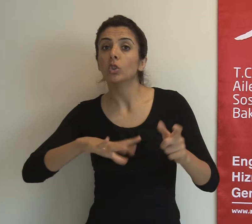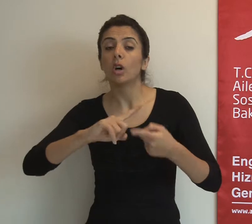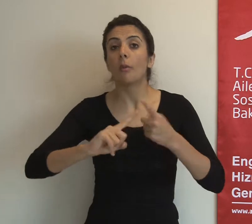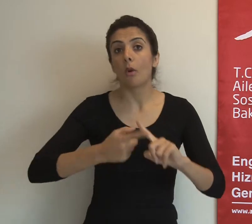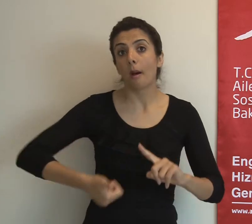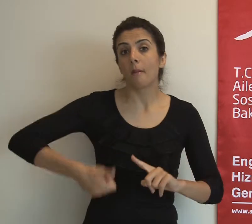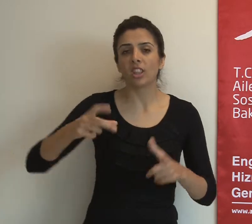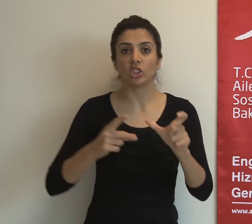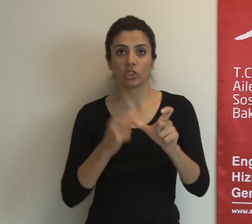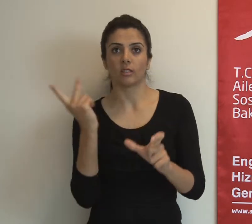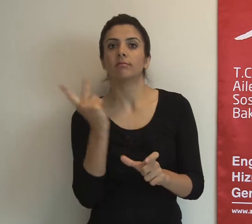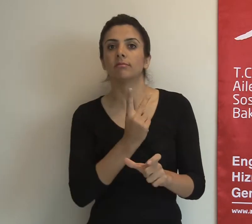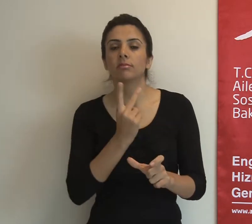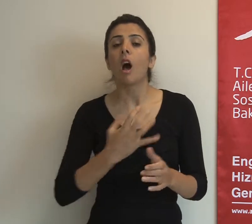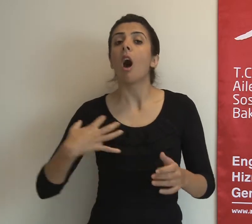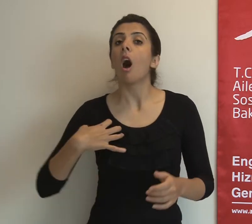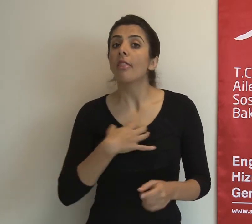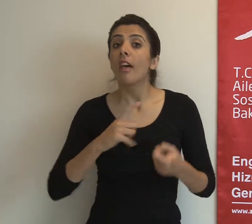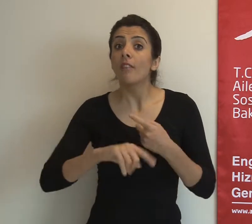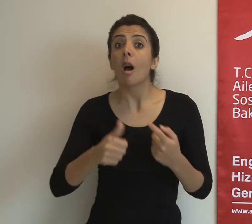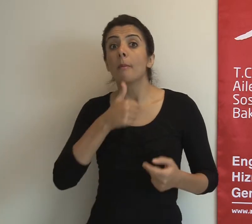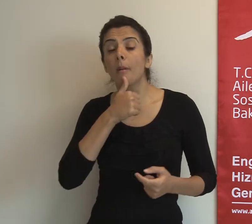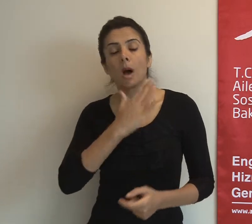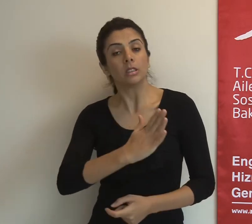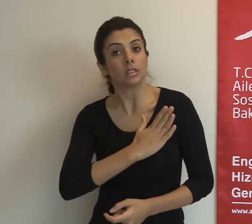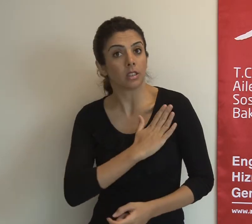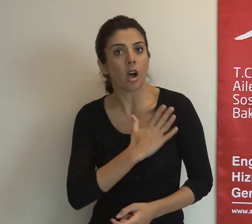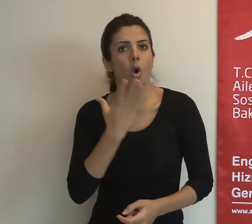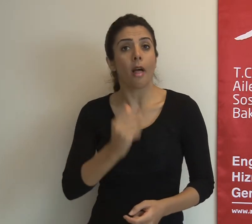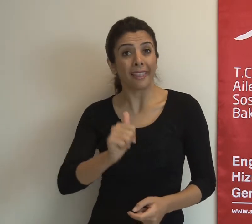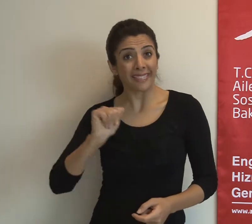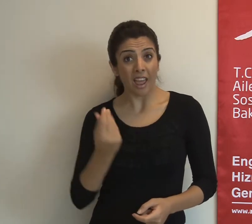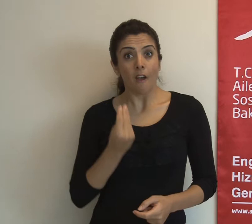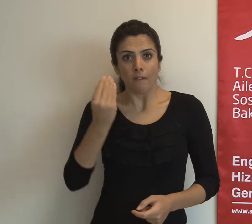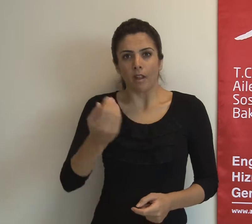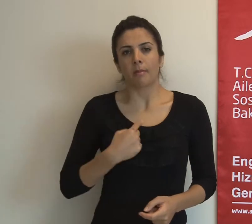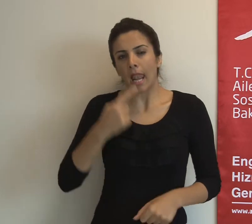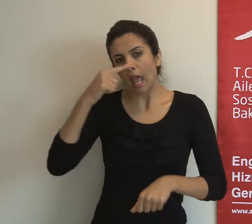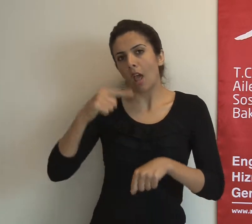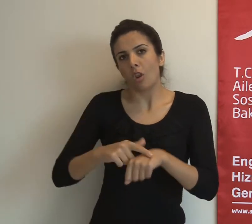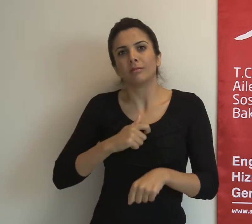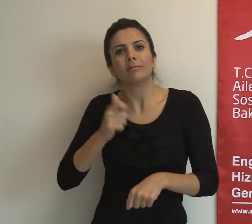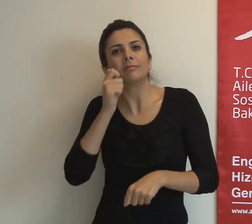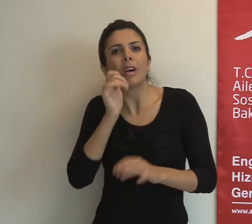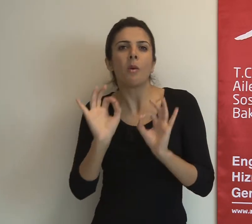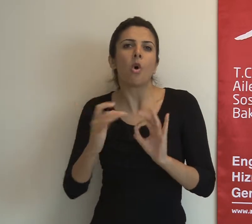Aile ve Sosyal Politikalar Bakanı Şahin, anne ve babaya saygı duyulan, değer verilen bir inançtan,